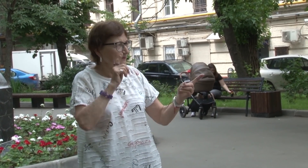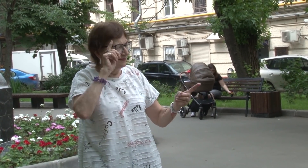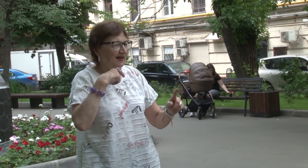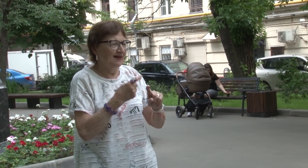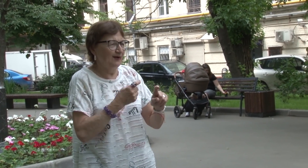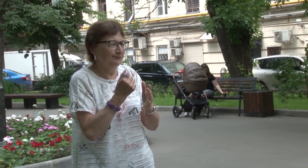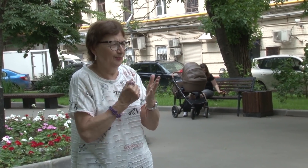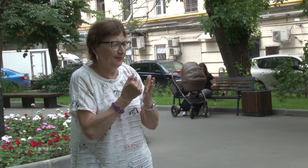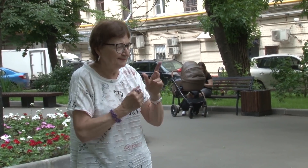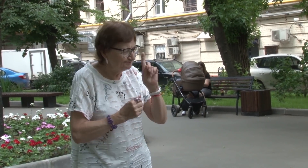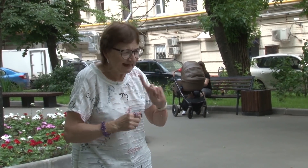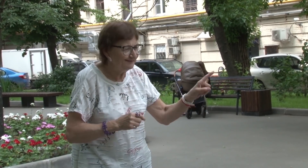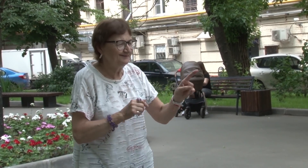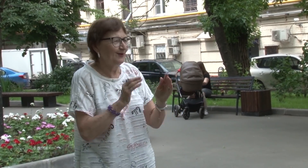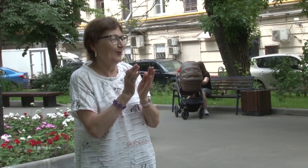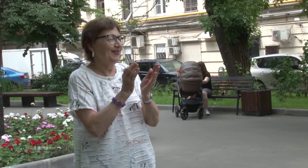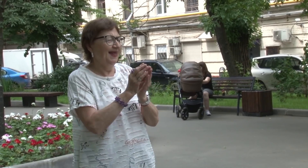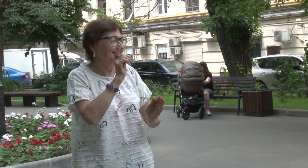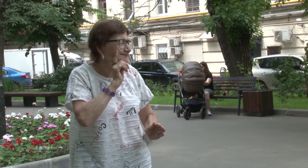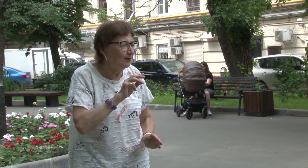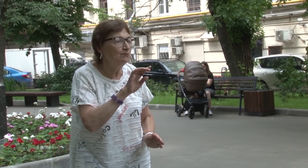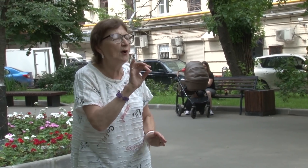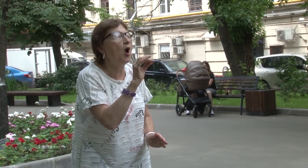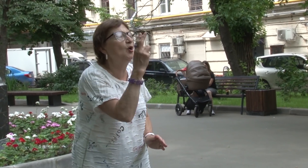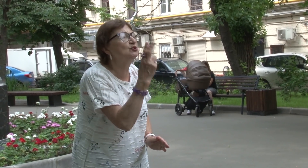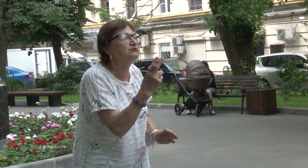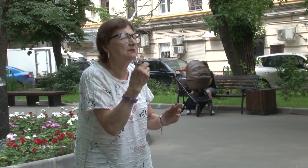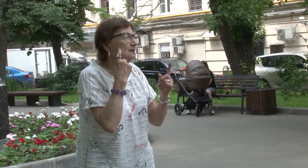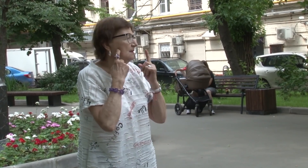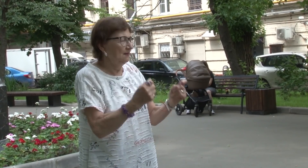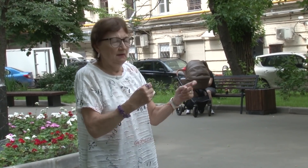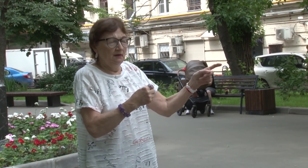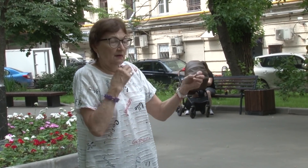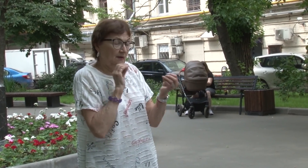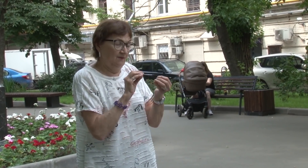Картофельное пюре, котлеты… Борщ наваристый!